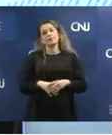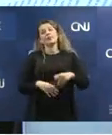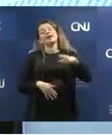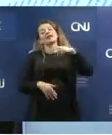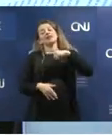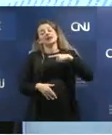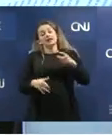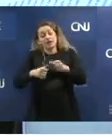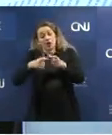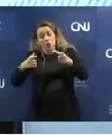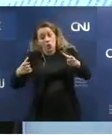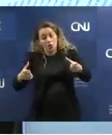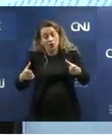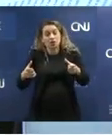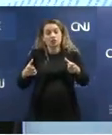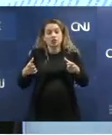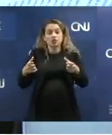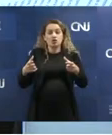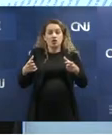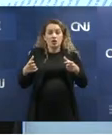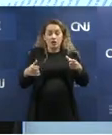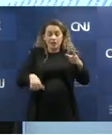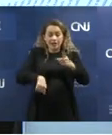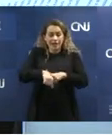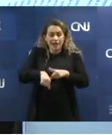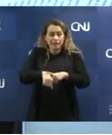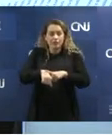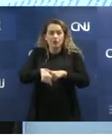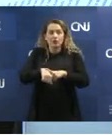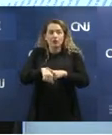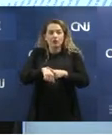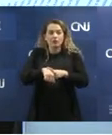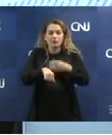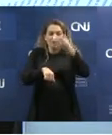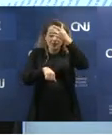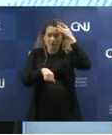em se tratando de réu preso, eu não vejo como justificar